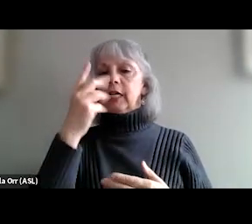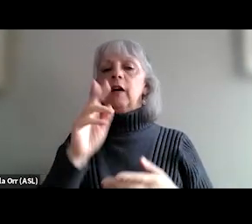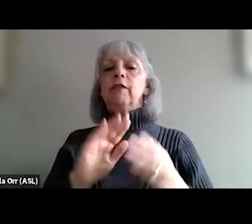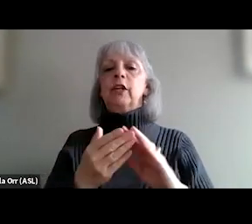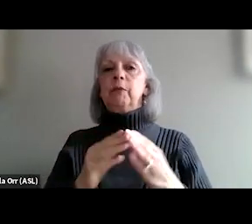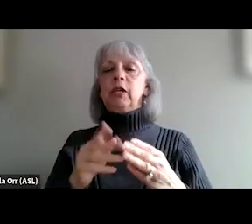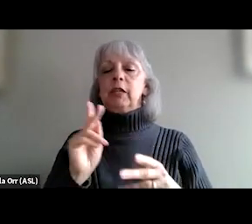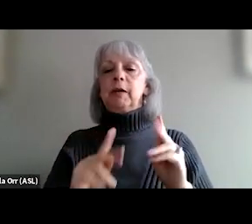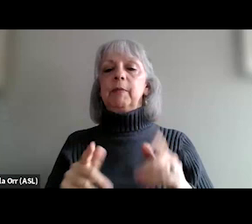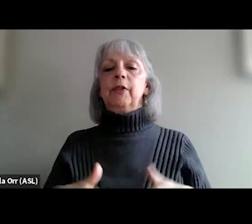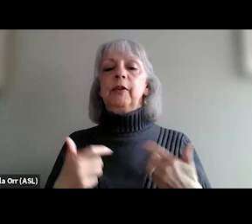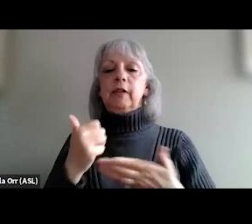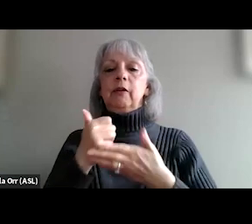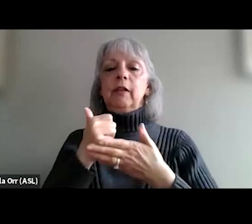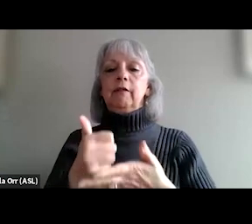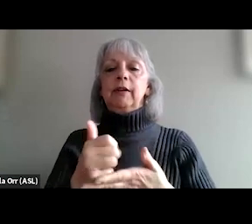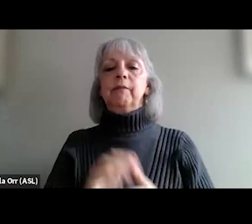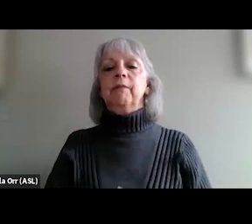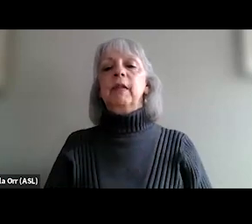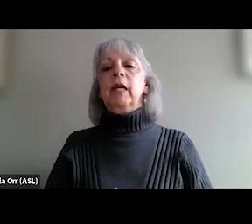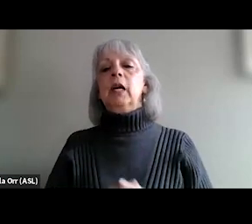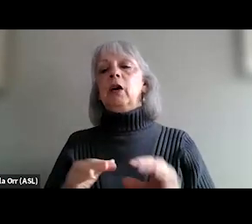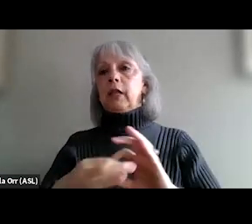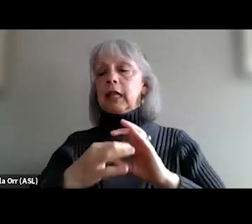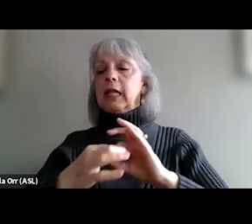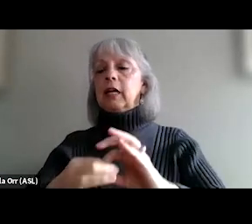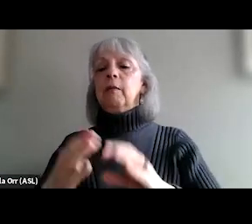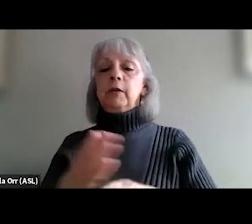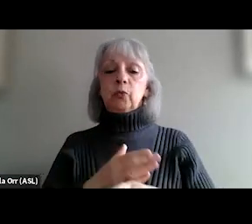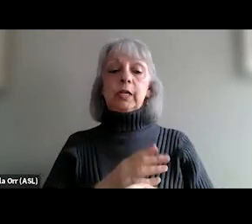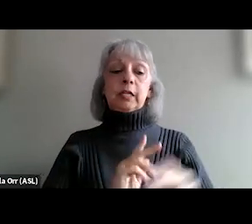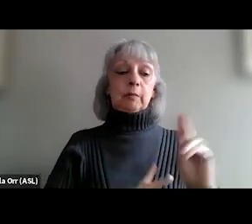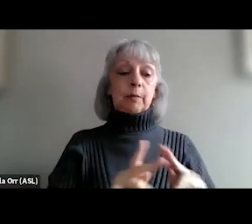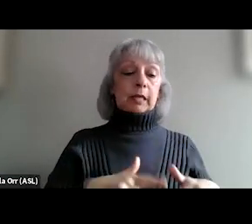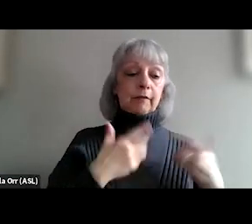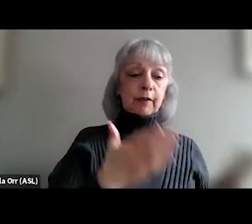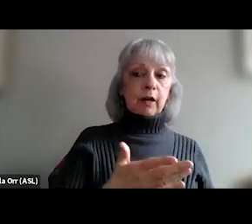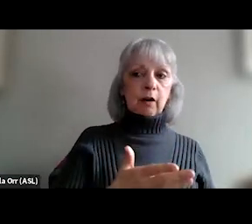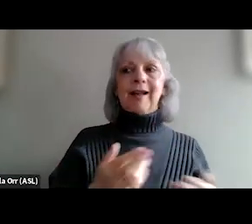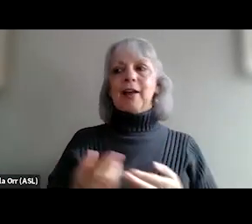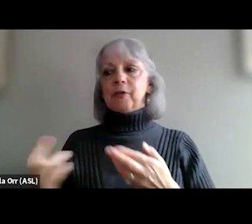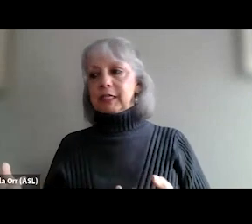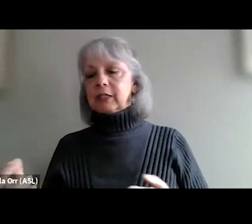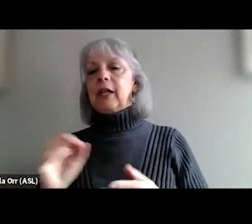Esta confianza les permite servir como un enlace entre los miembros de la comunidad y los recursos, lo que los hace vitales para en el éxito del alcance.